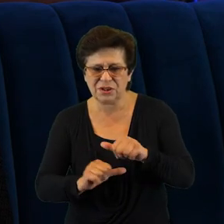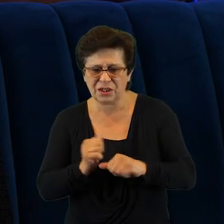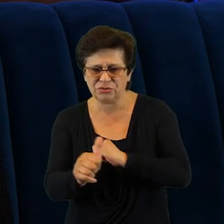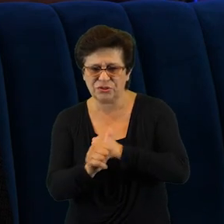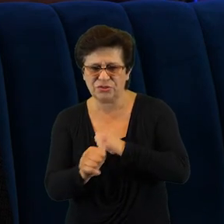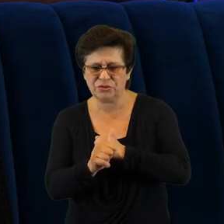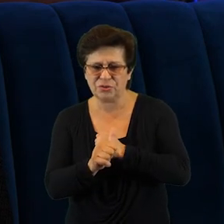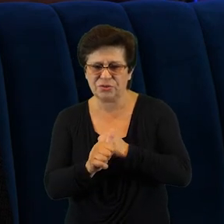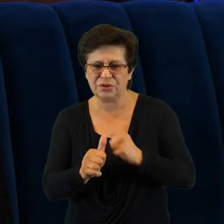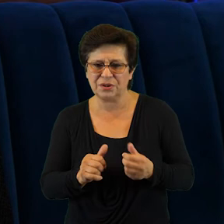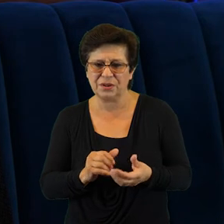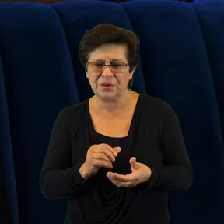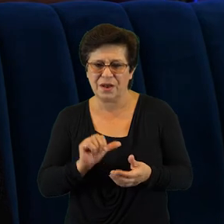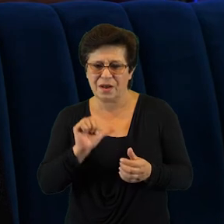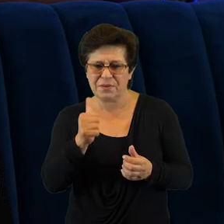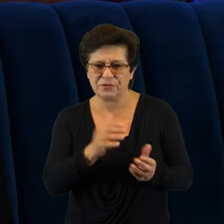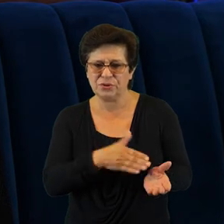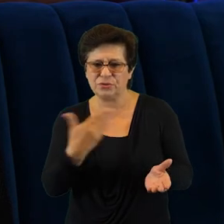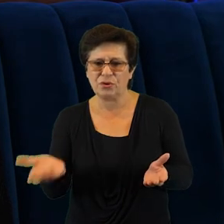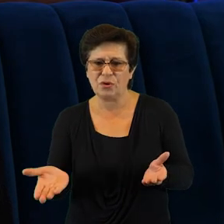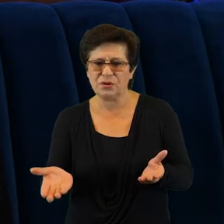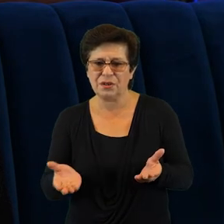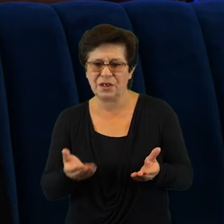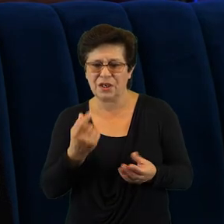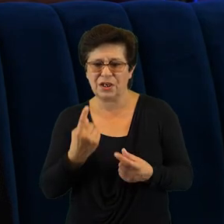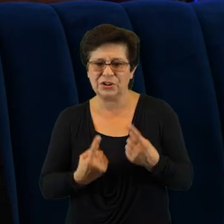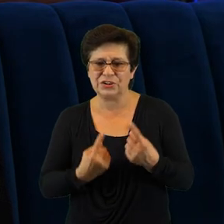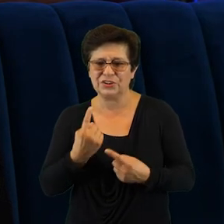i na pierwszej stronie czasami jest taka rubryka